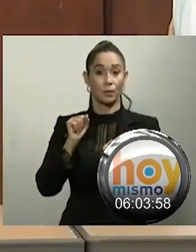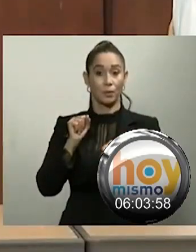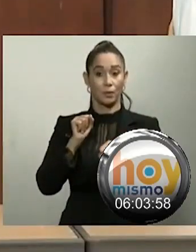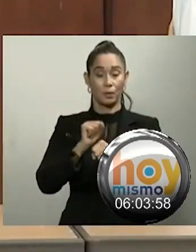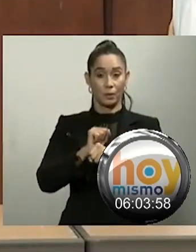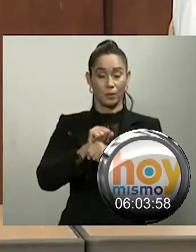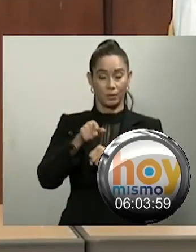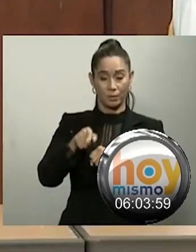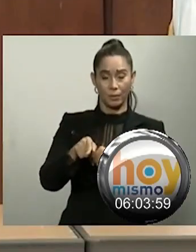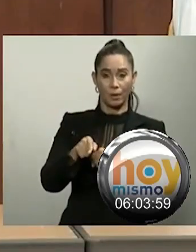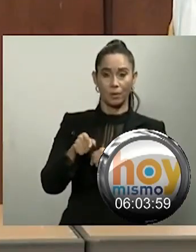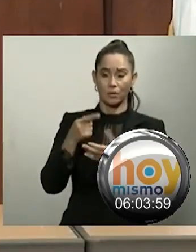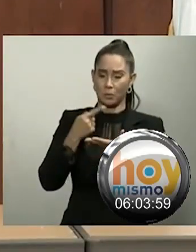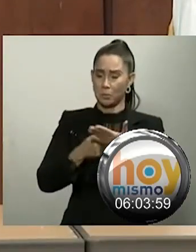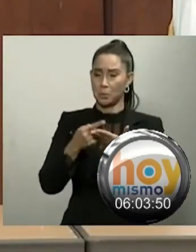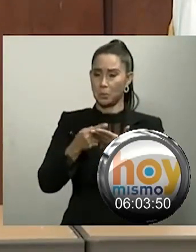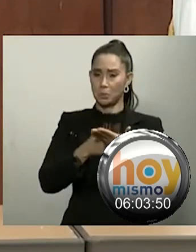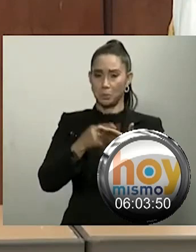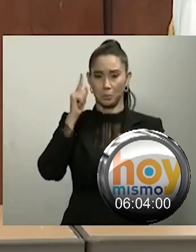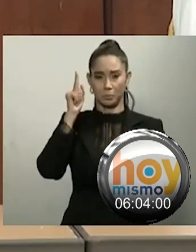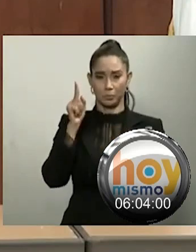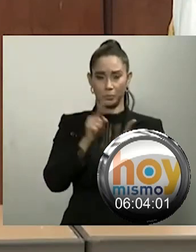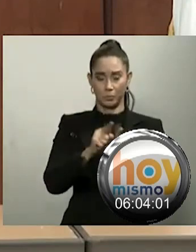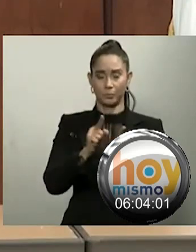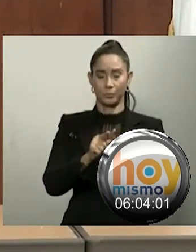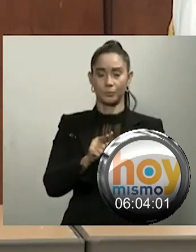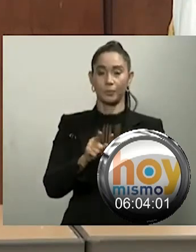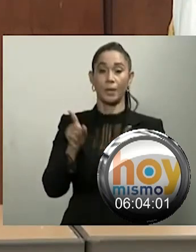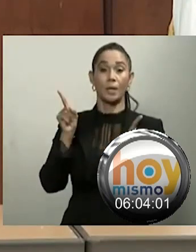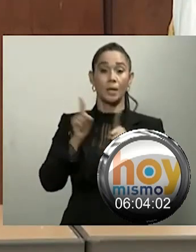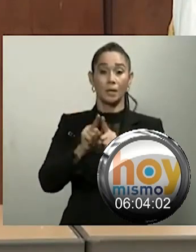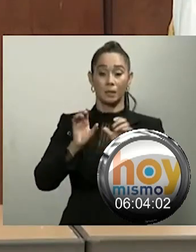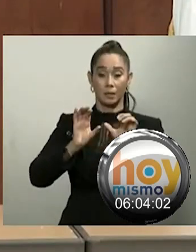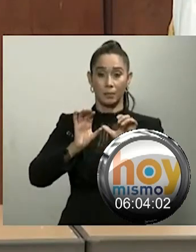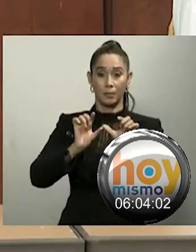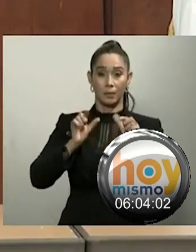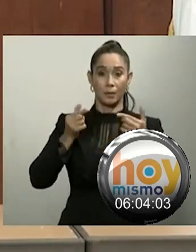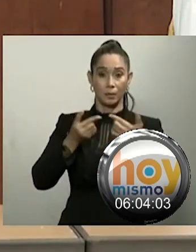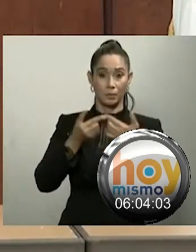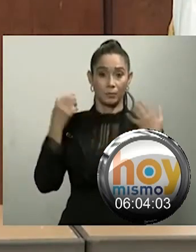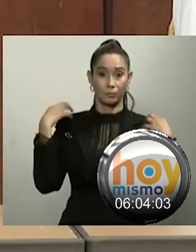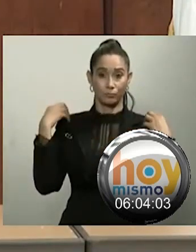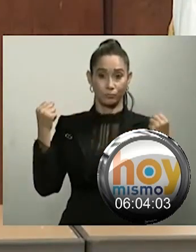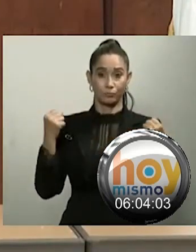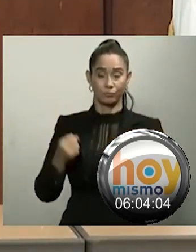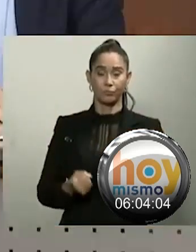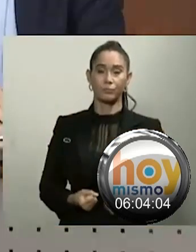gobierno que están representados por el mineral bueno pues el presidente amarró individualmente